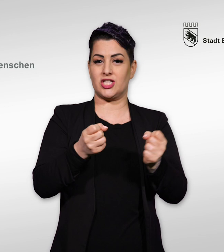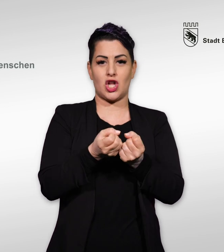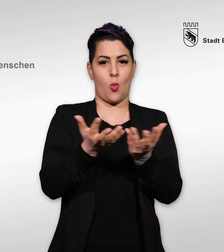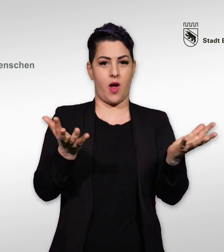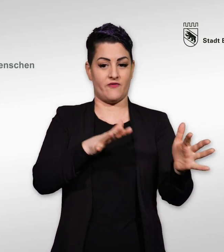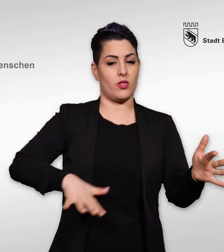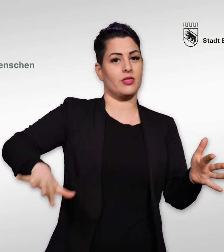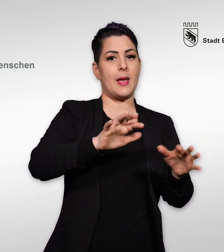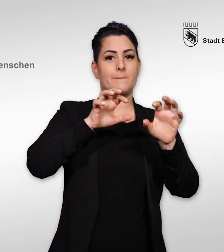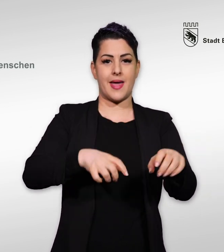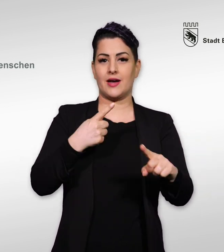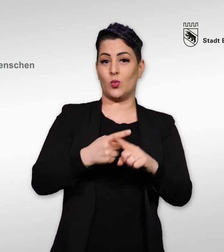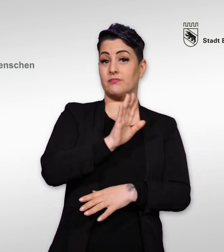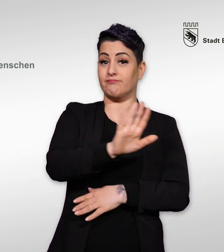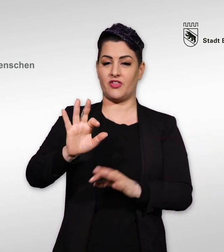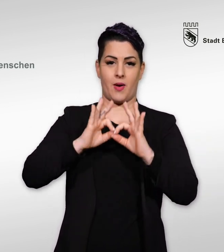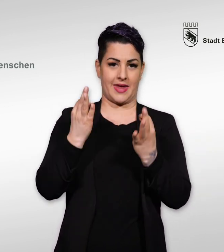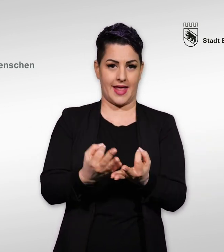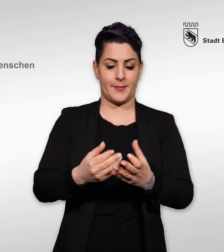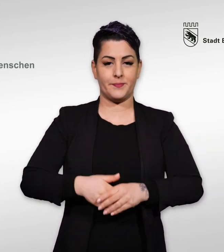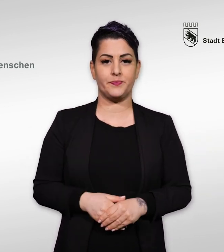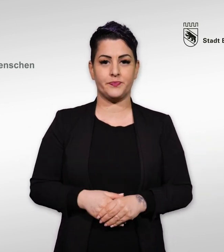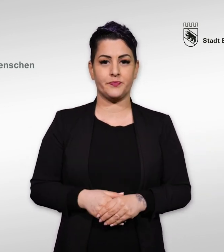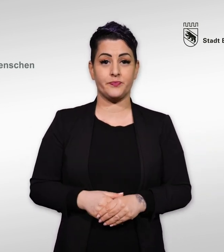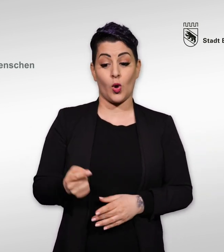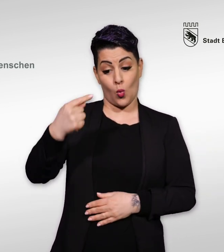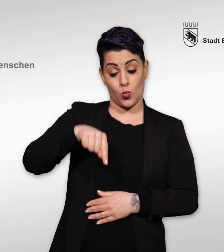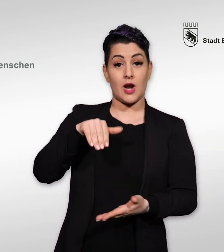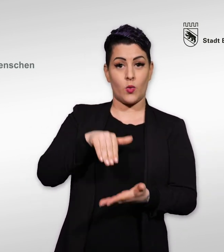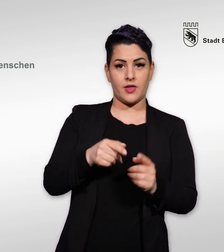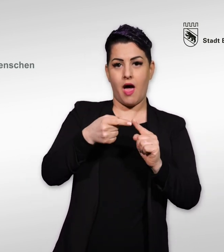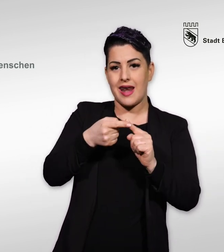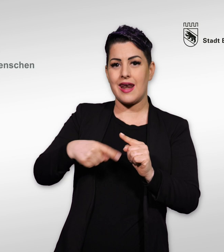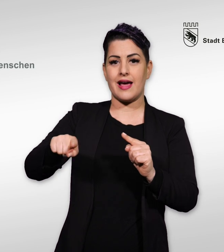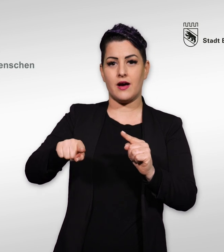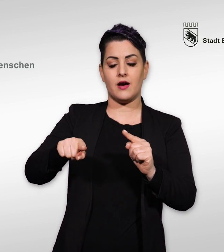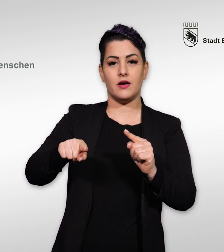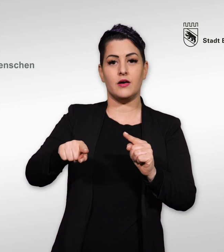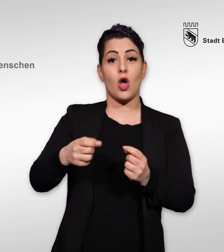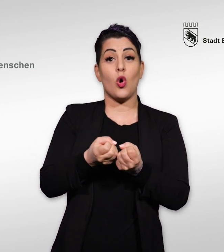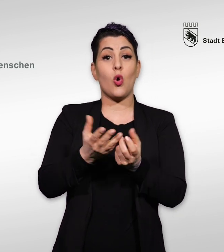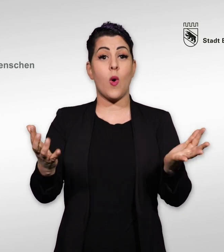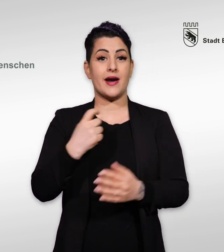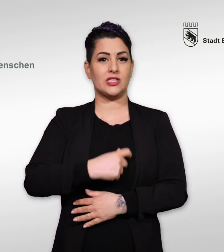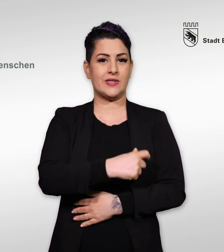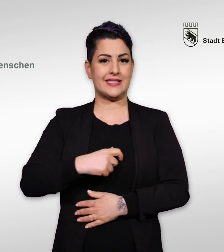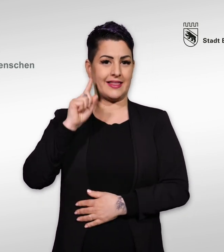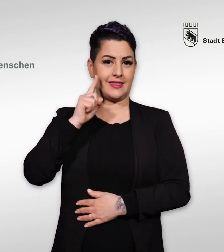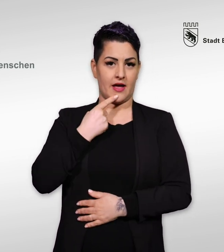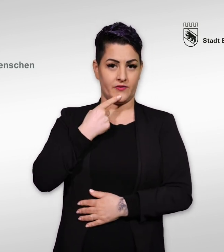für queere Menschen aus Bern und ihre Familien. Unter diesem Video finden Sie ebenfalls einen Link zu Queer Swiss Deaf